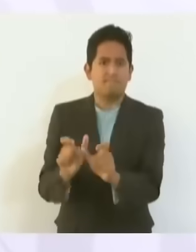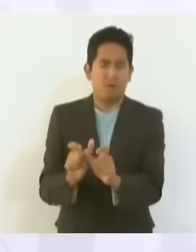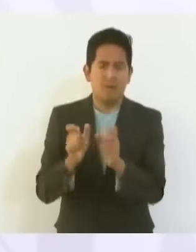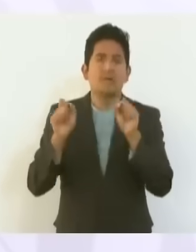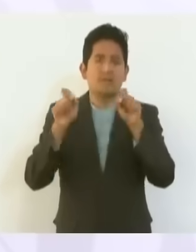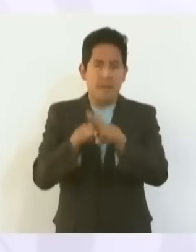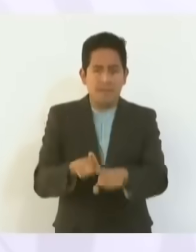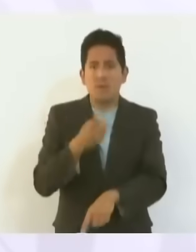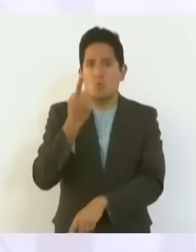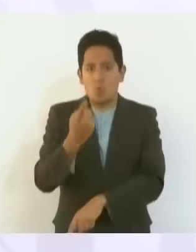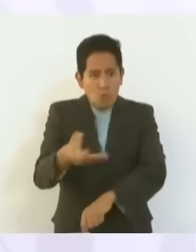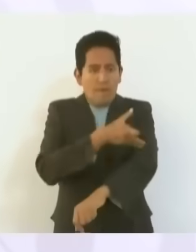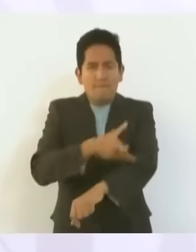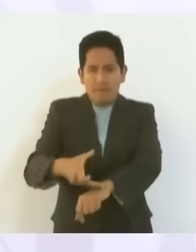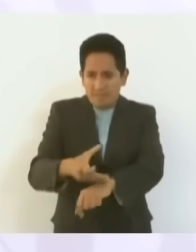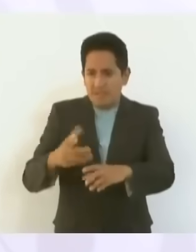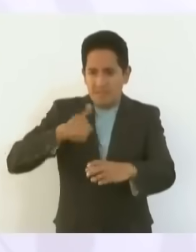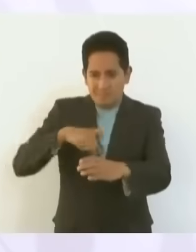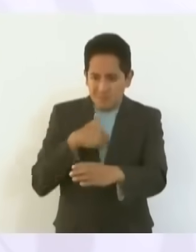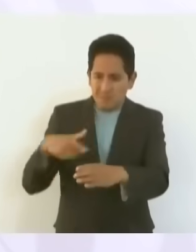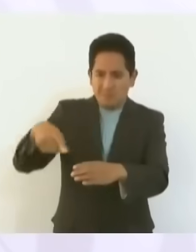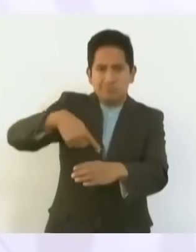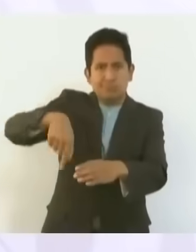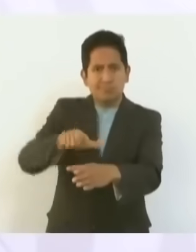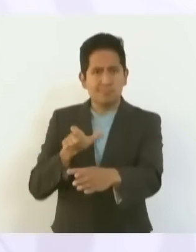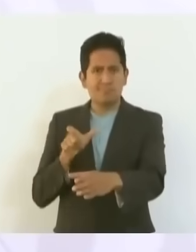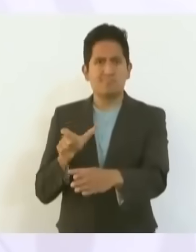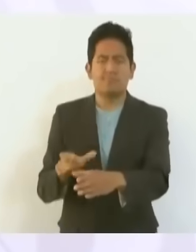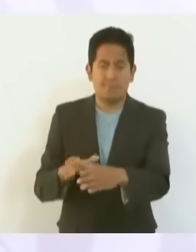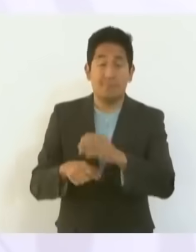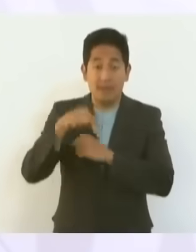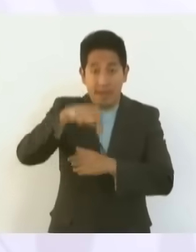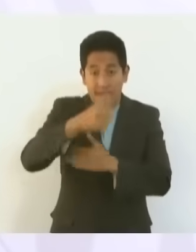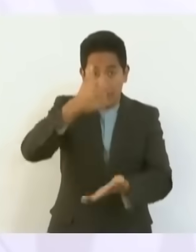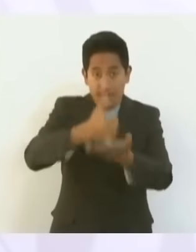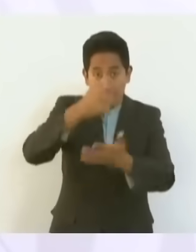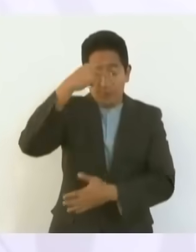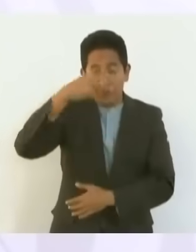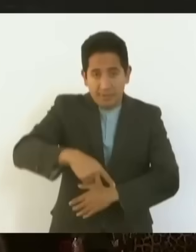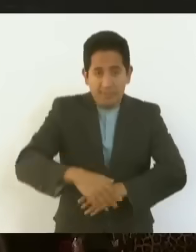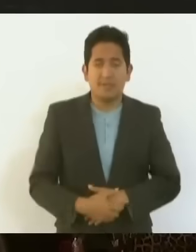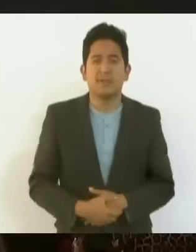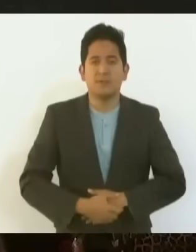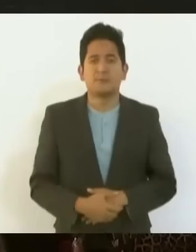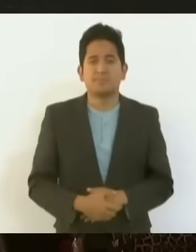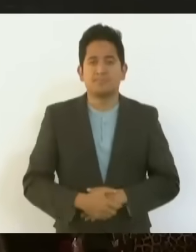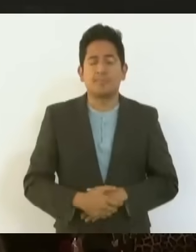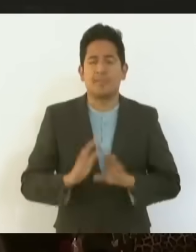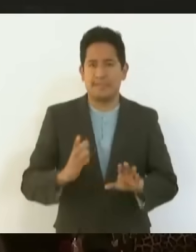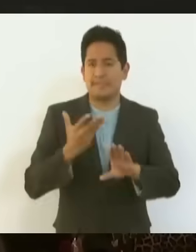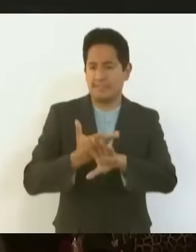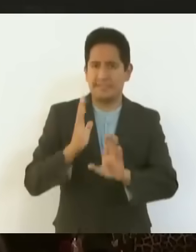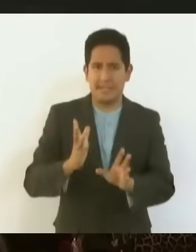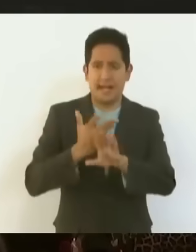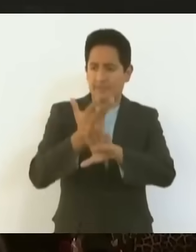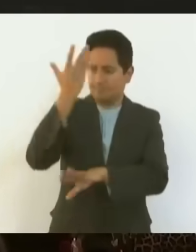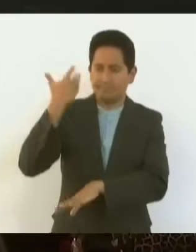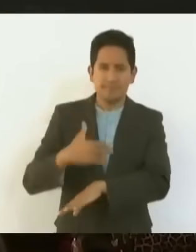también el tejido social. Aquí en la ciudad, desde que la doctora Claudia Shainbound entró a